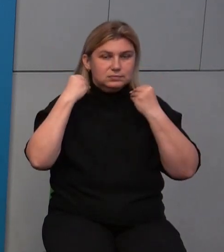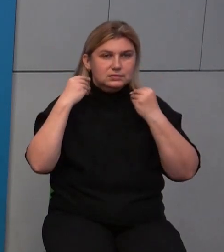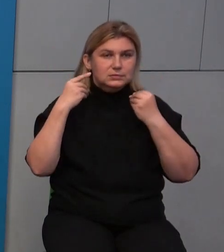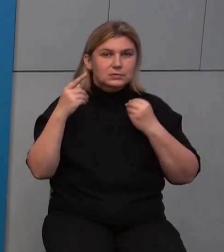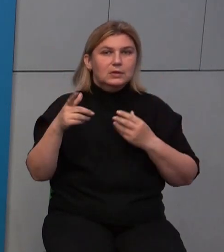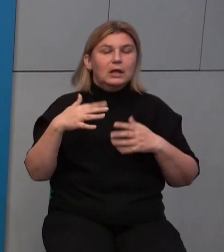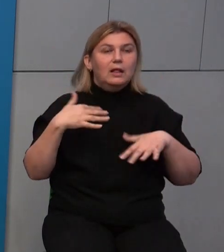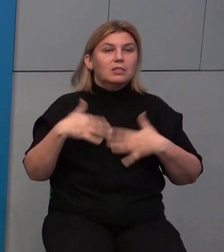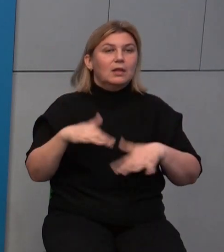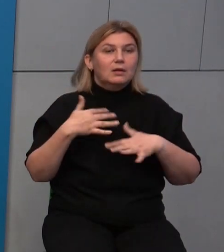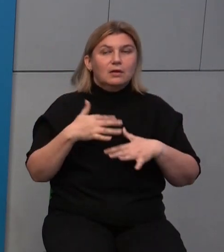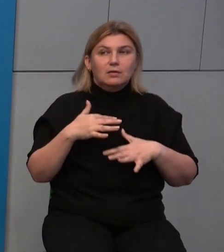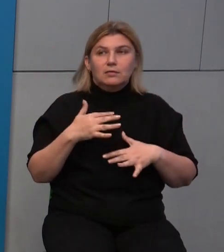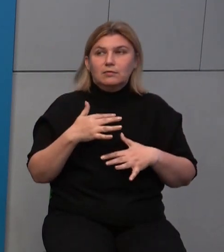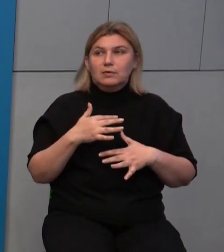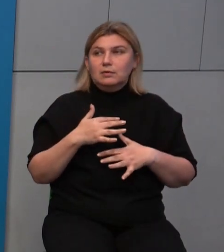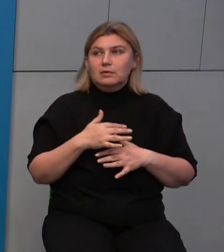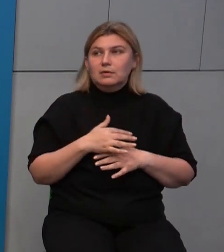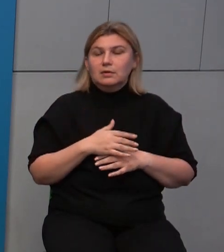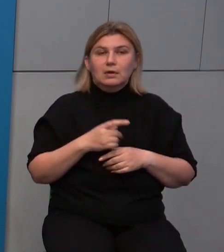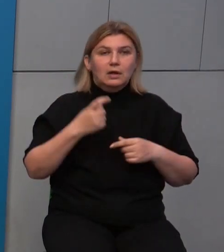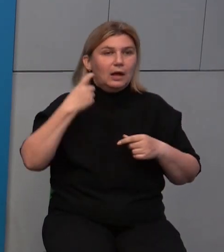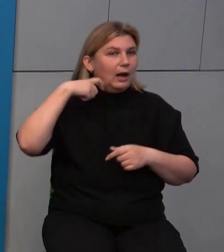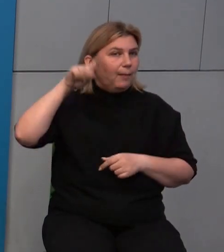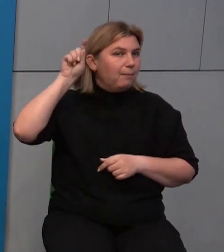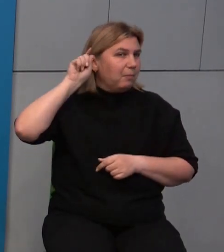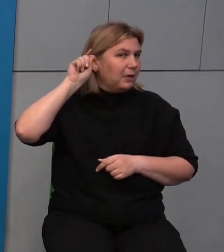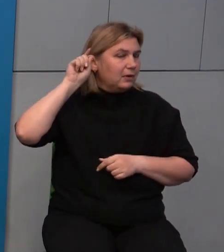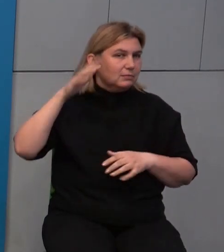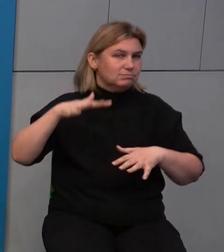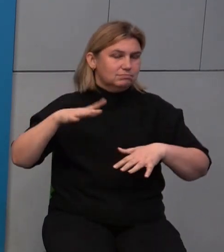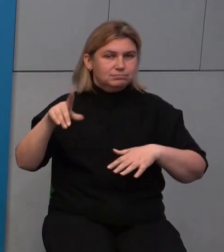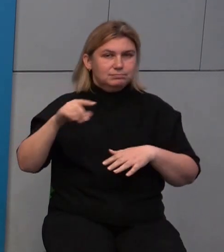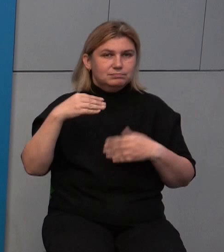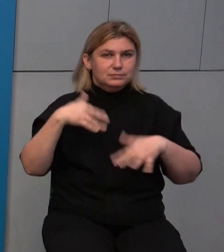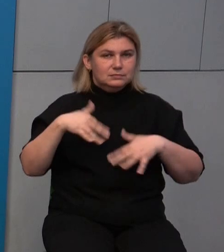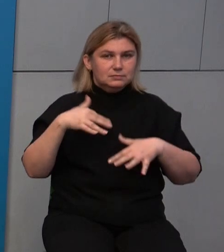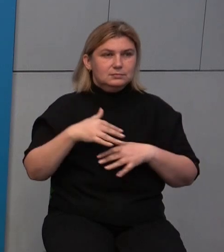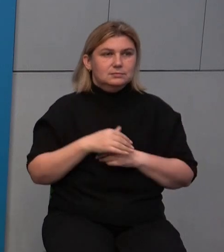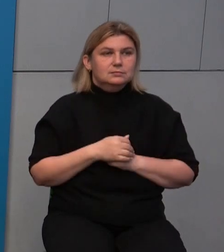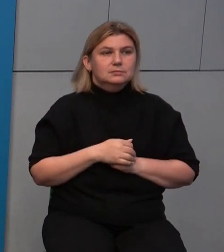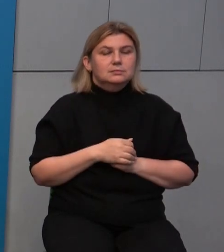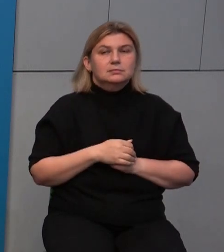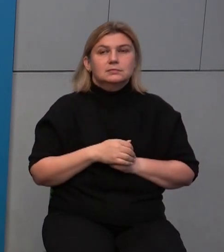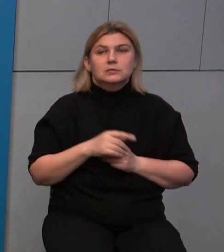denerwował go po prostu aparat słuchowy. I o tym się nie mówi.